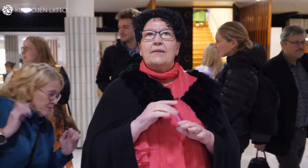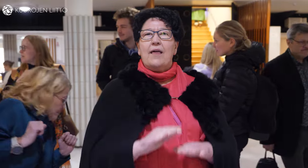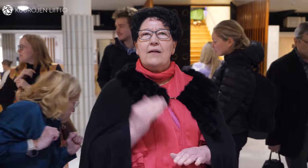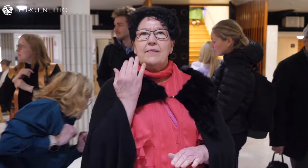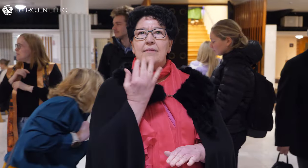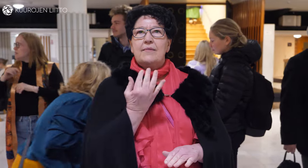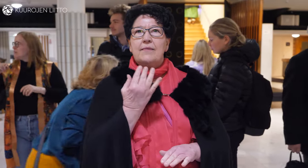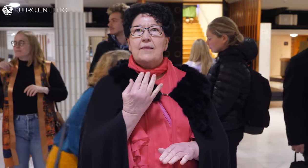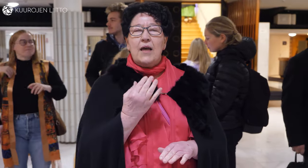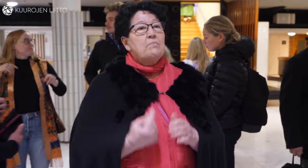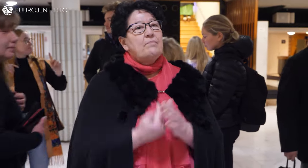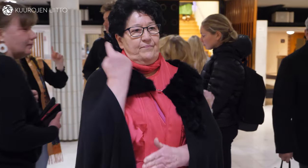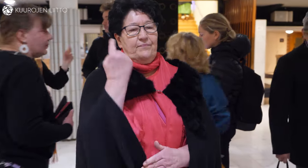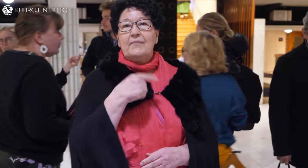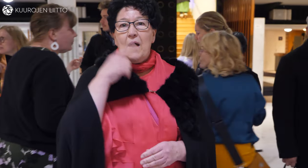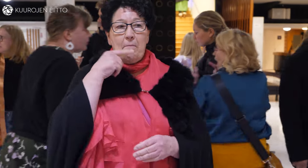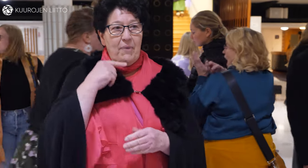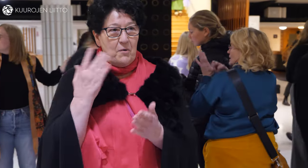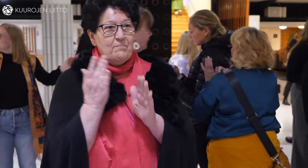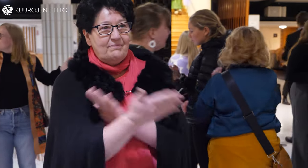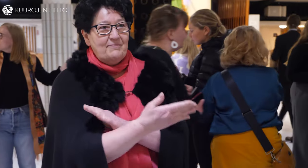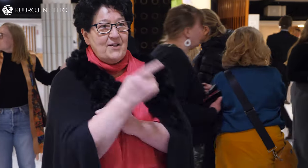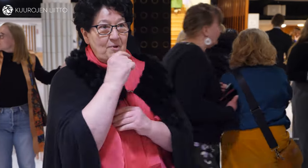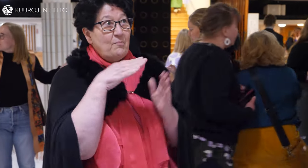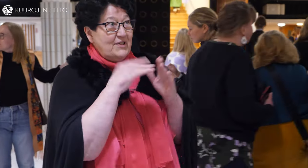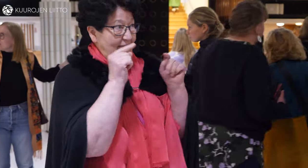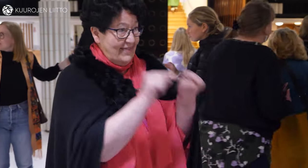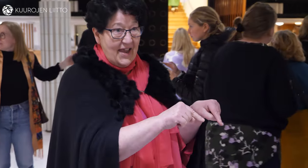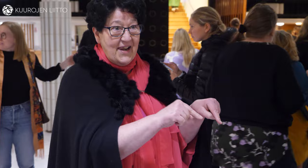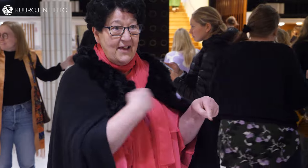Jäin sitten miettimään asiaa, kunnes tapasin Markun -